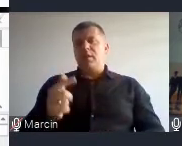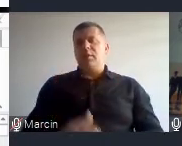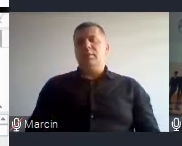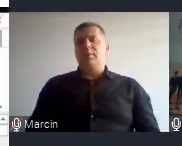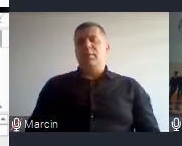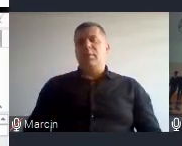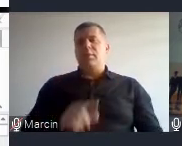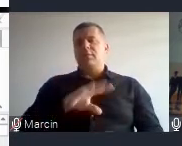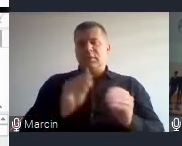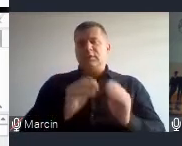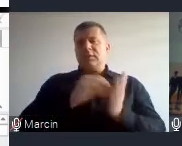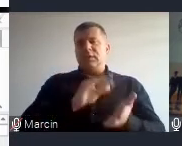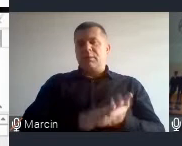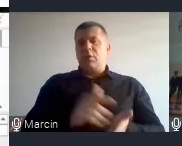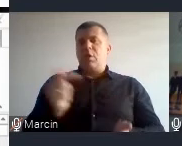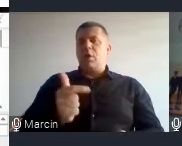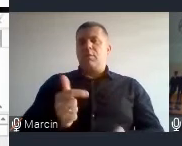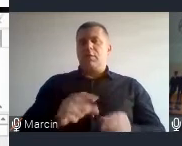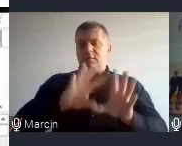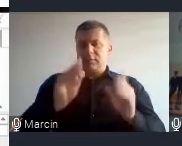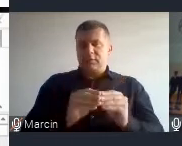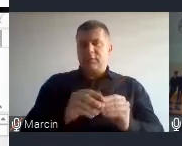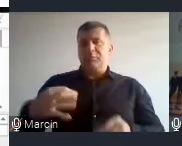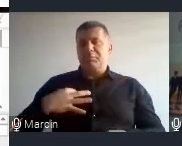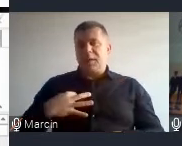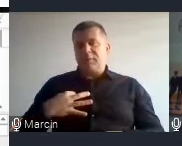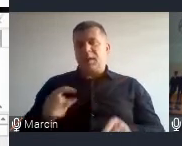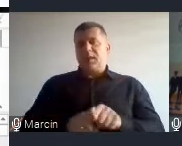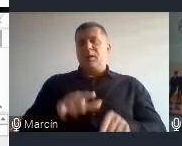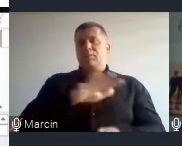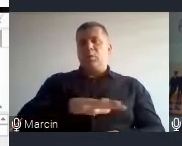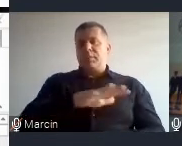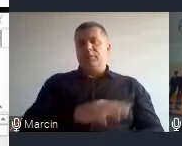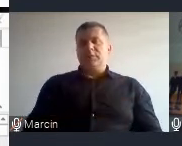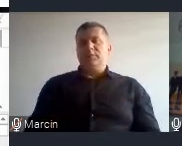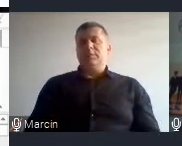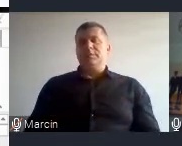Te zapisy obowiązują wszystkich: zarówno podmioty prywatne, jak i podmioty publiczne.